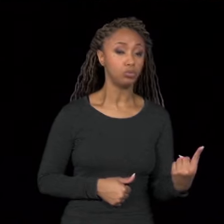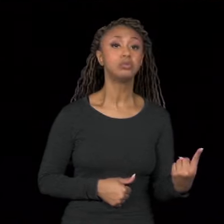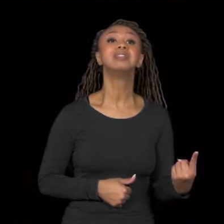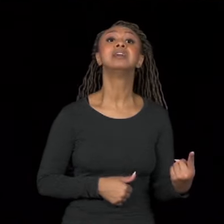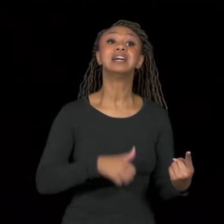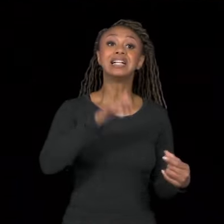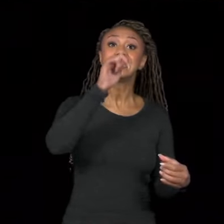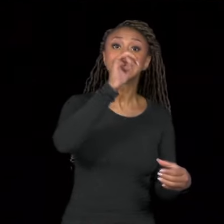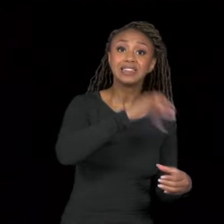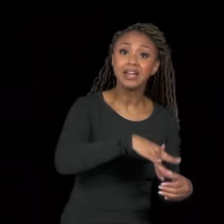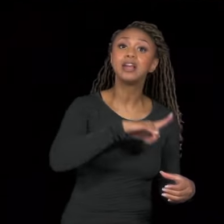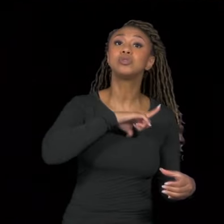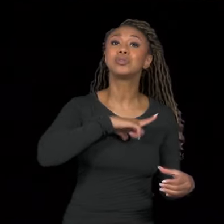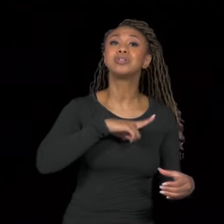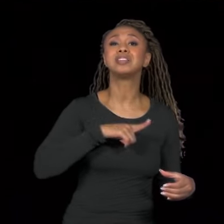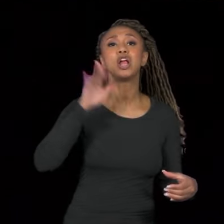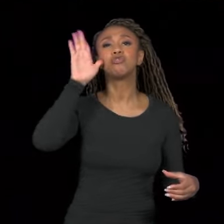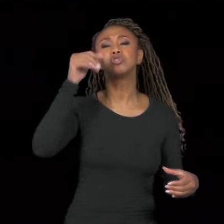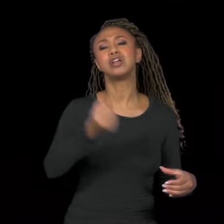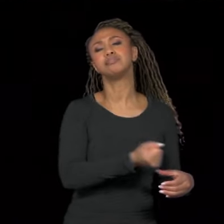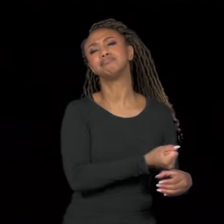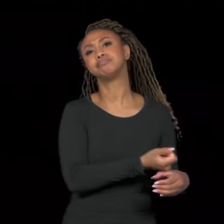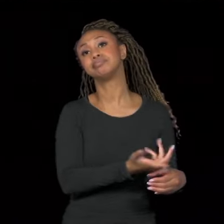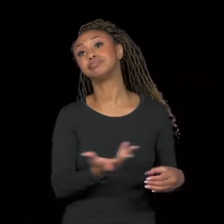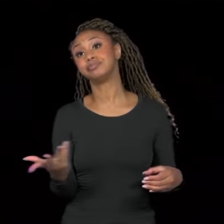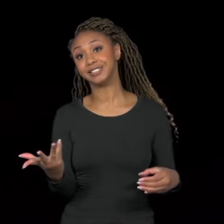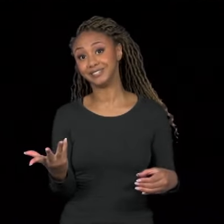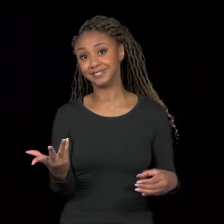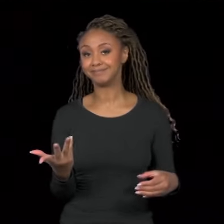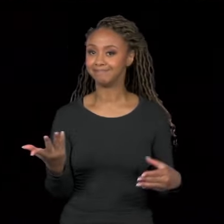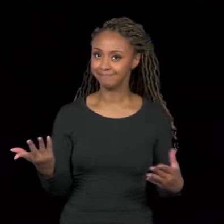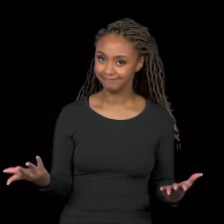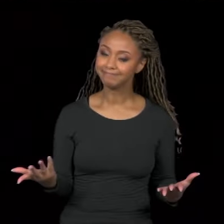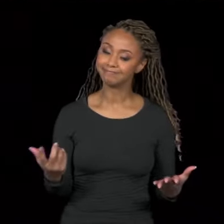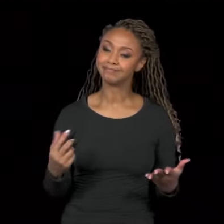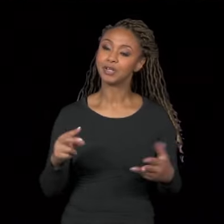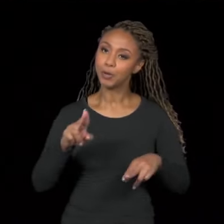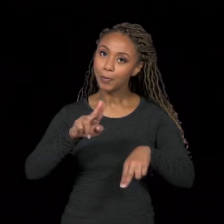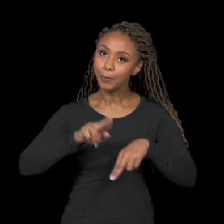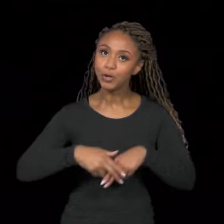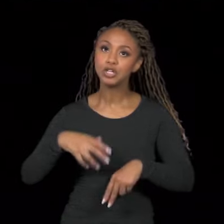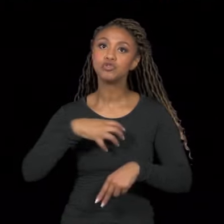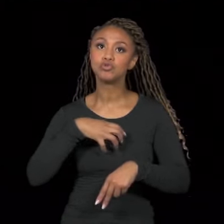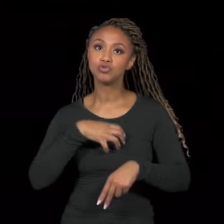CONGREGA AÍ VÁRIOS FUNCIONÁRIOS. ENTÃO É ASSIM QUE SE DÁ RELACIONAMENTO "N" PARA UM.